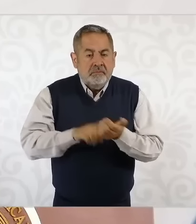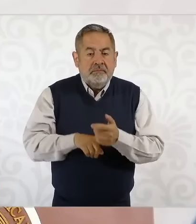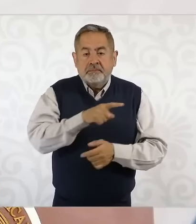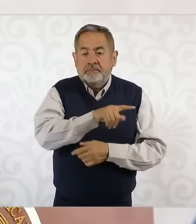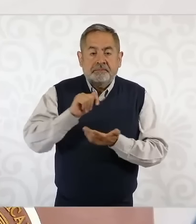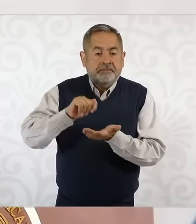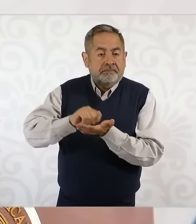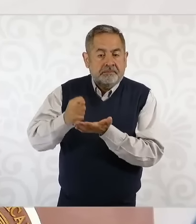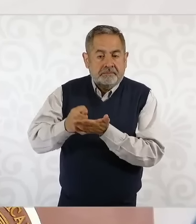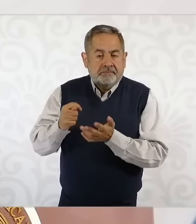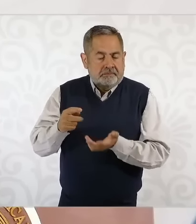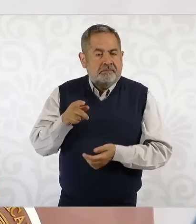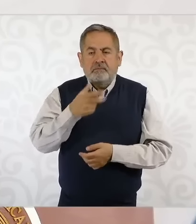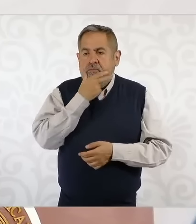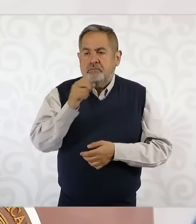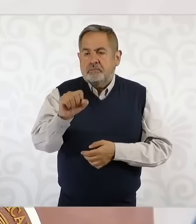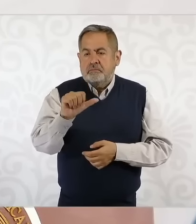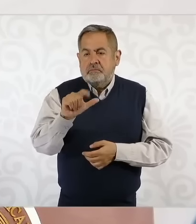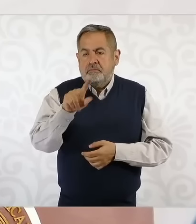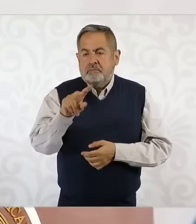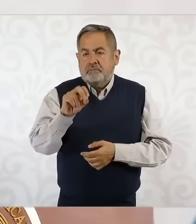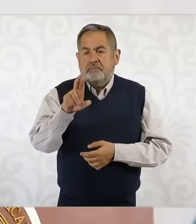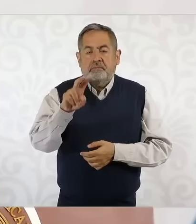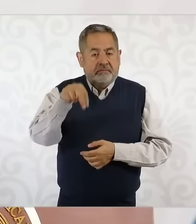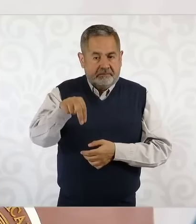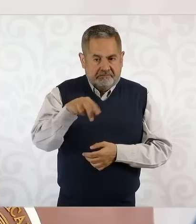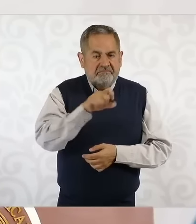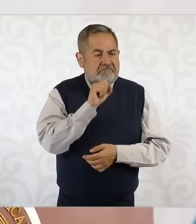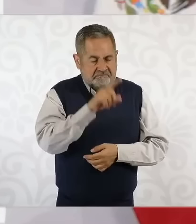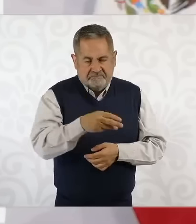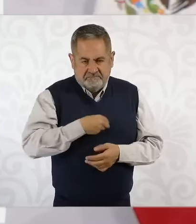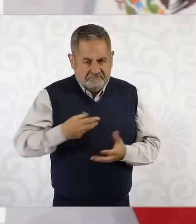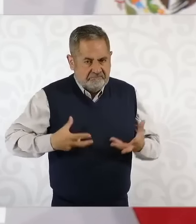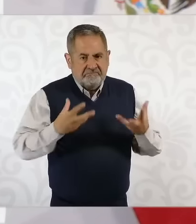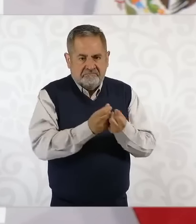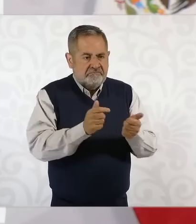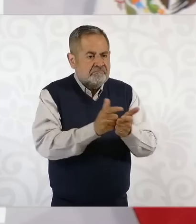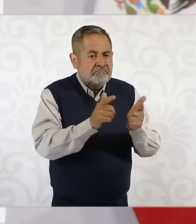de Salvador N. integrante de una organización criminal dedicado a extorsionar a comerciantes